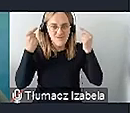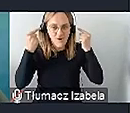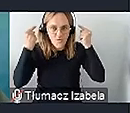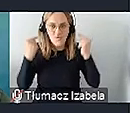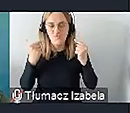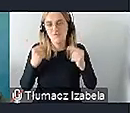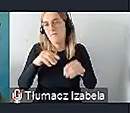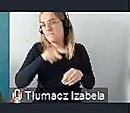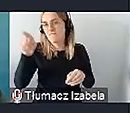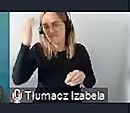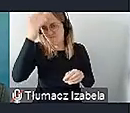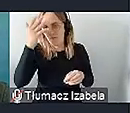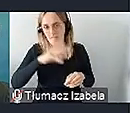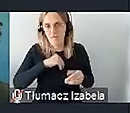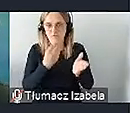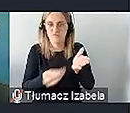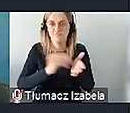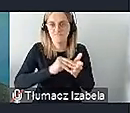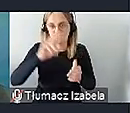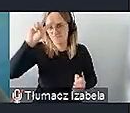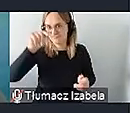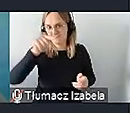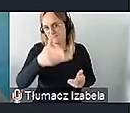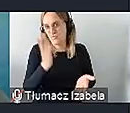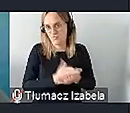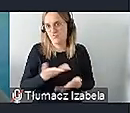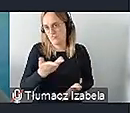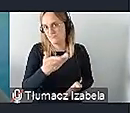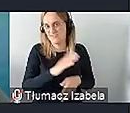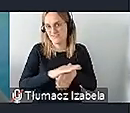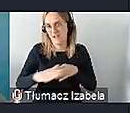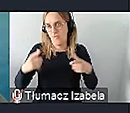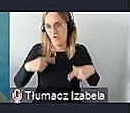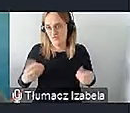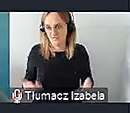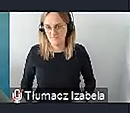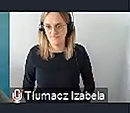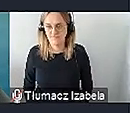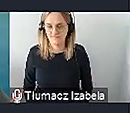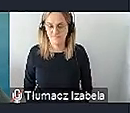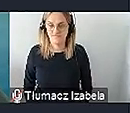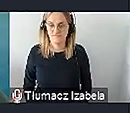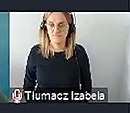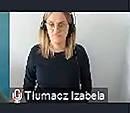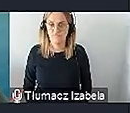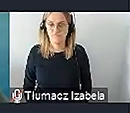można na tej kartce rozpoznać Alberta Einsteina. Oczywiście jakby rysować innymi kolorami,